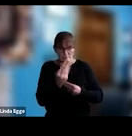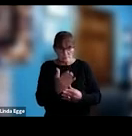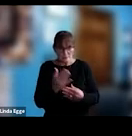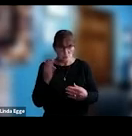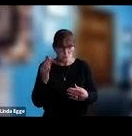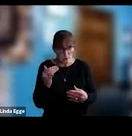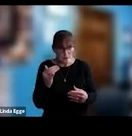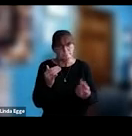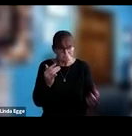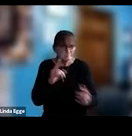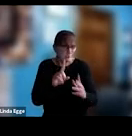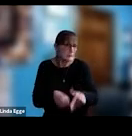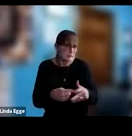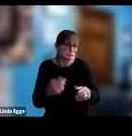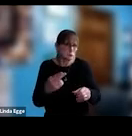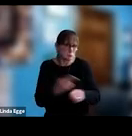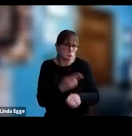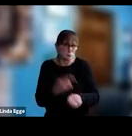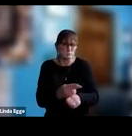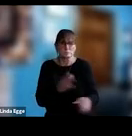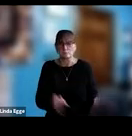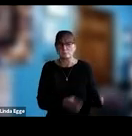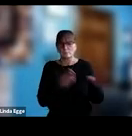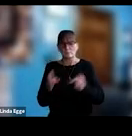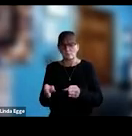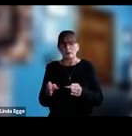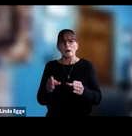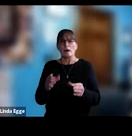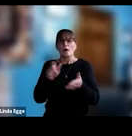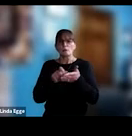sobre el uso inicial. A continuación, el redactor debe pasar a hablar